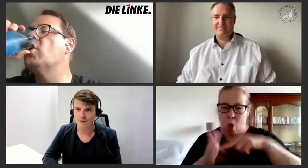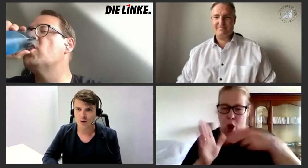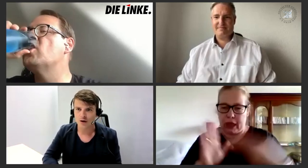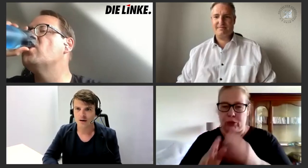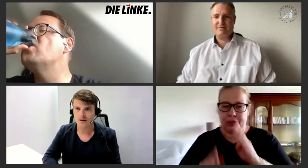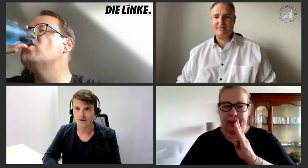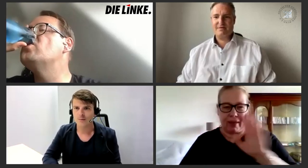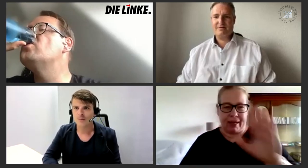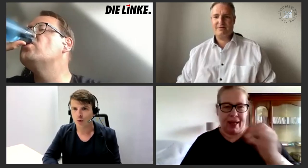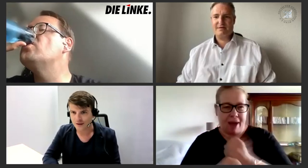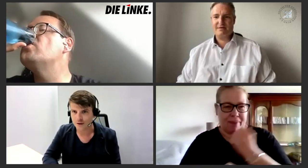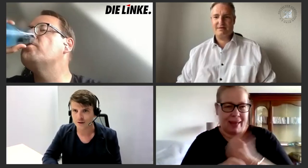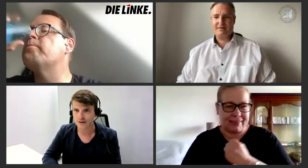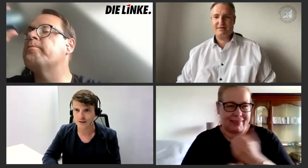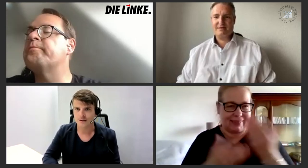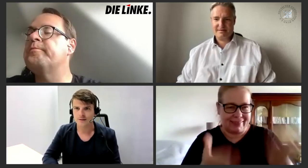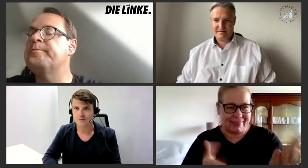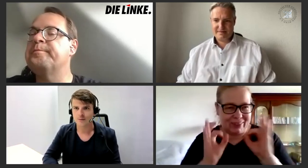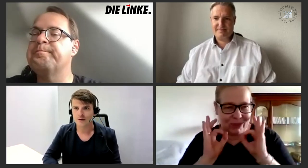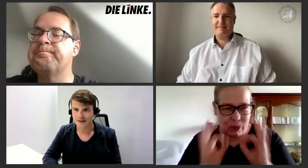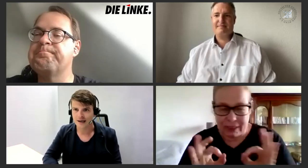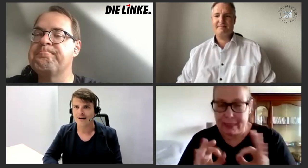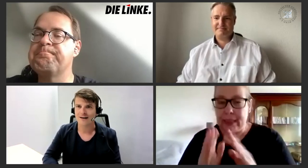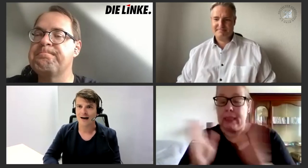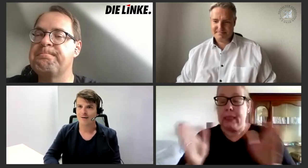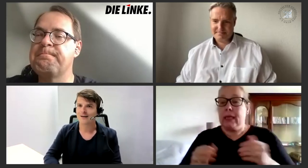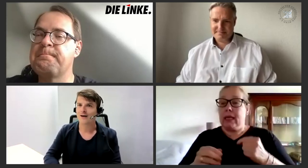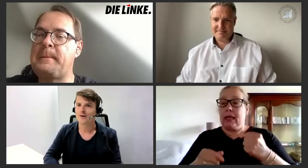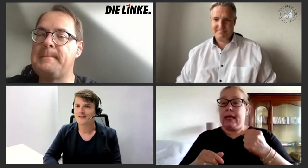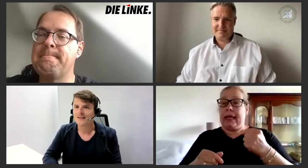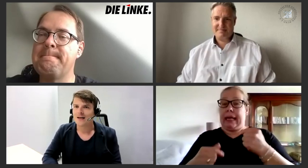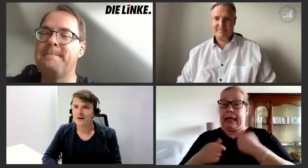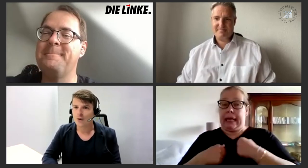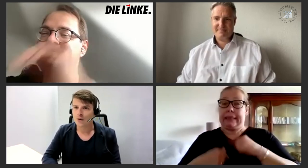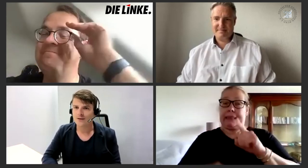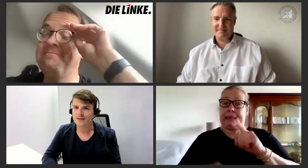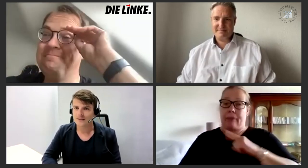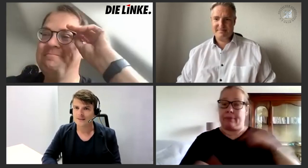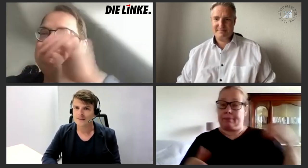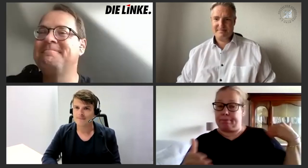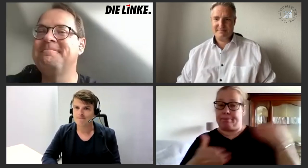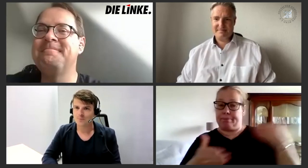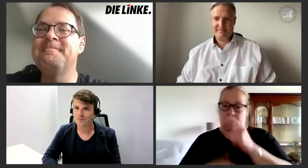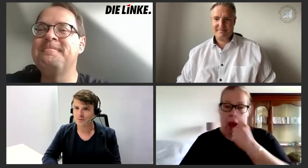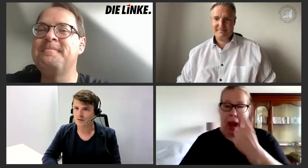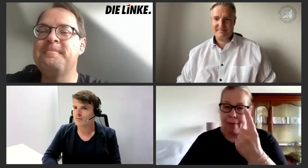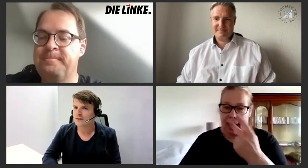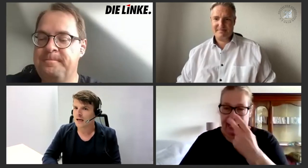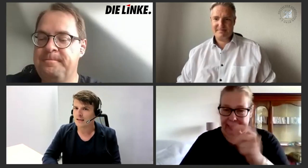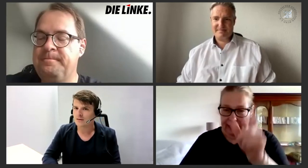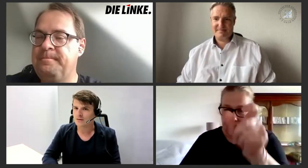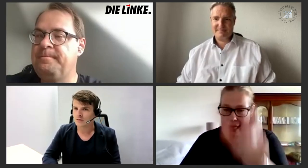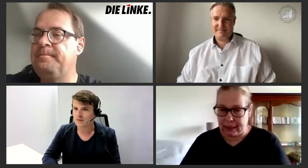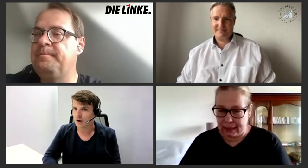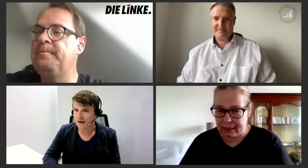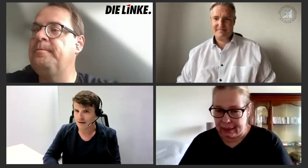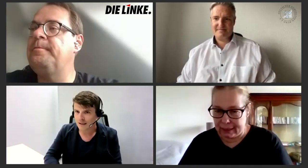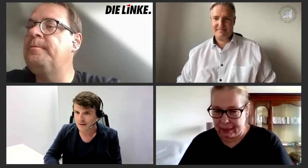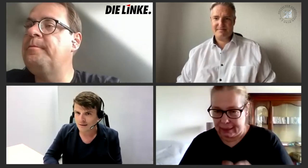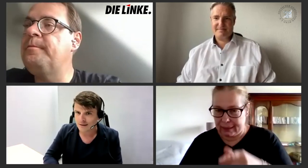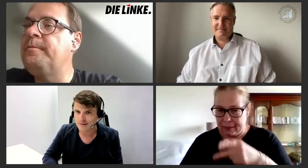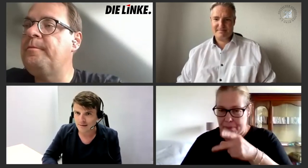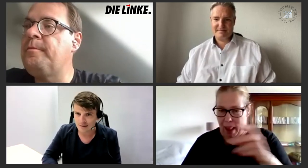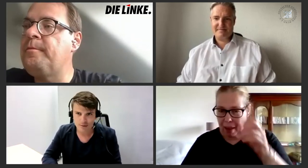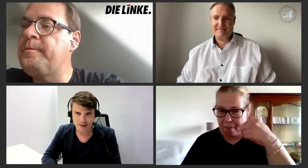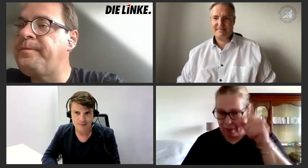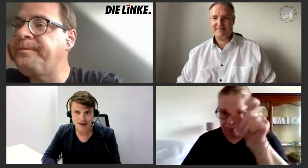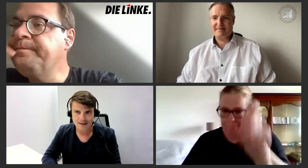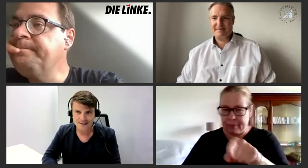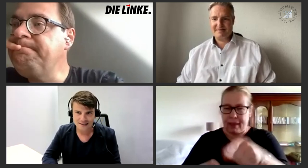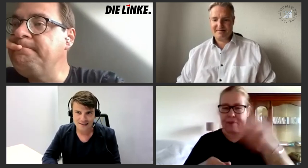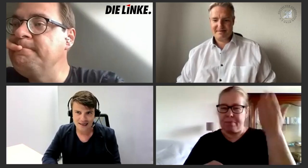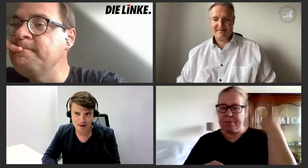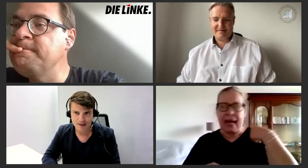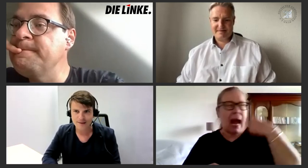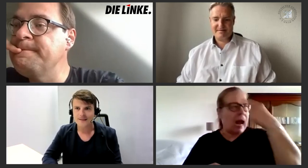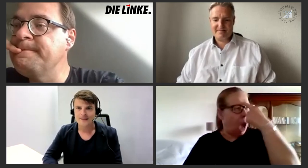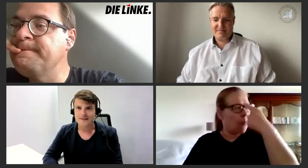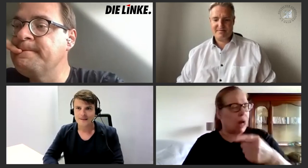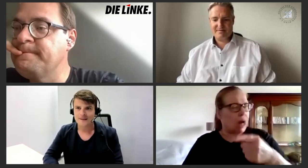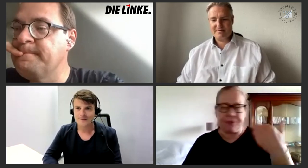Referent für politische Arbeit genau. Ich hatte Sie, glaube ich, einmal gesehen Herr Pellmann